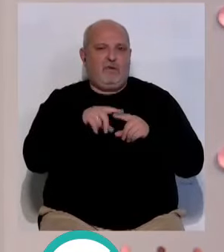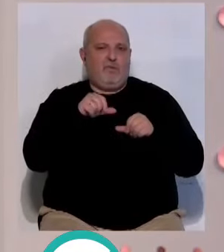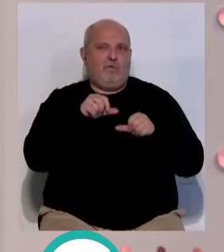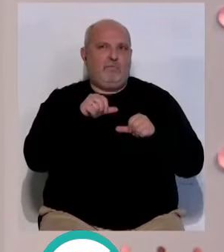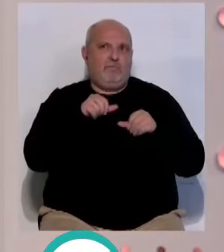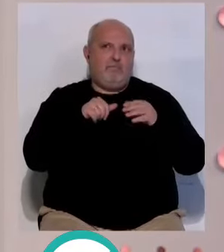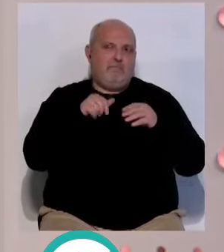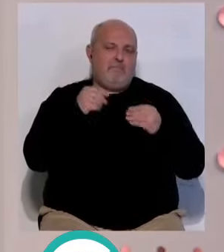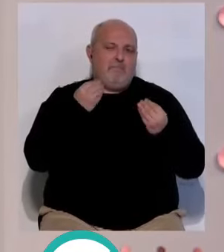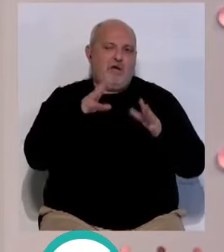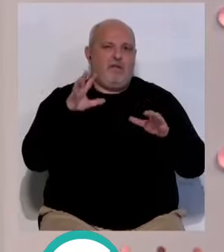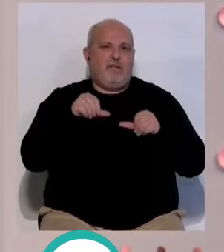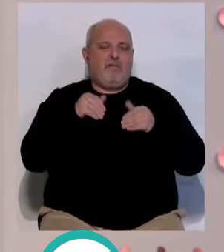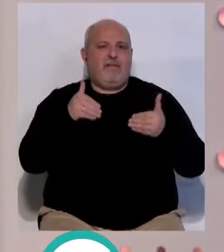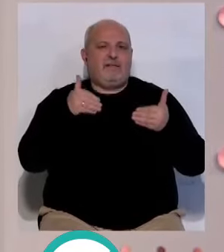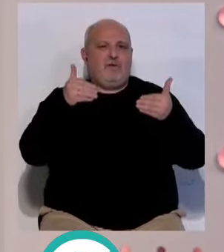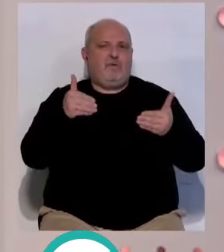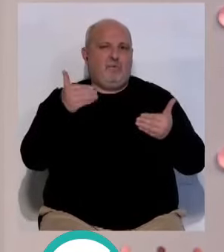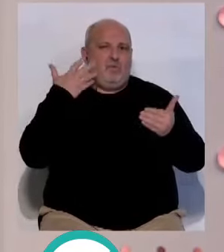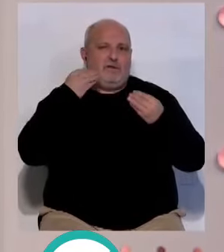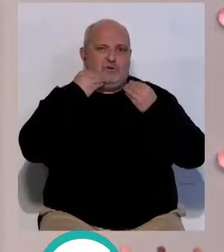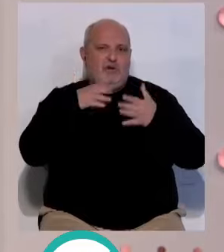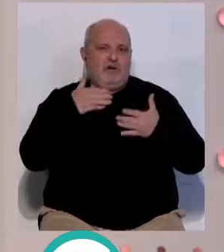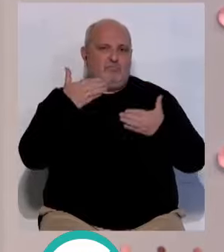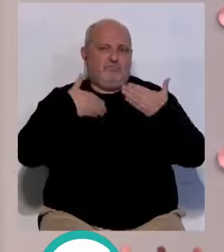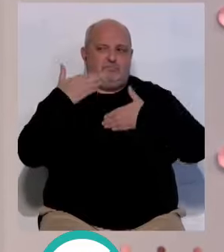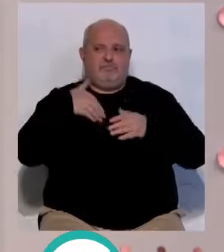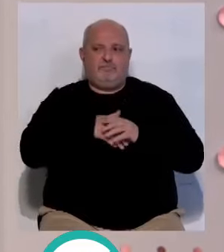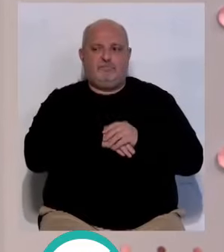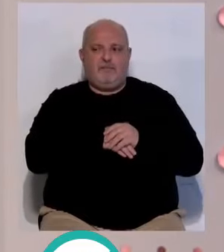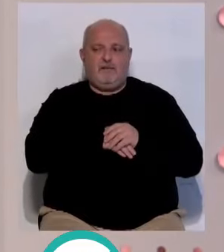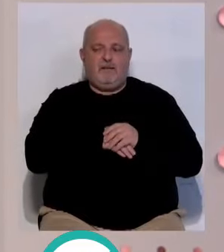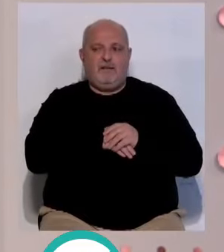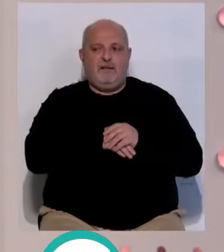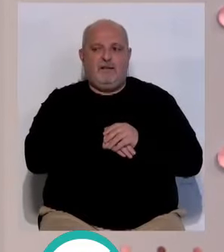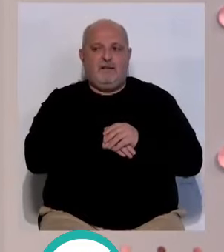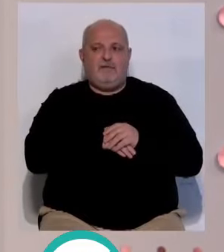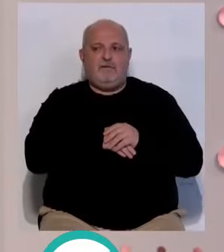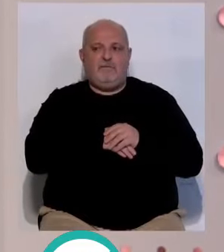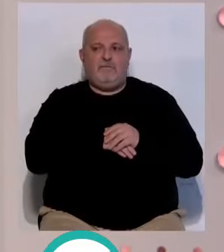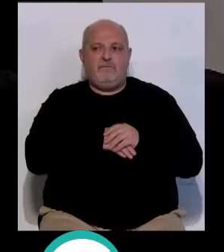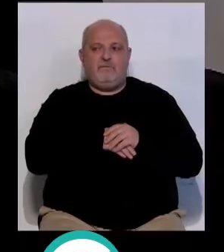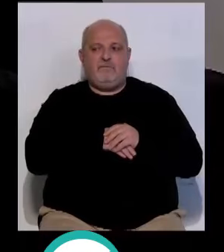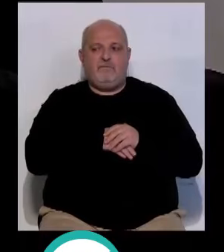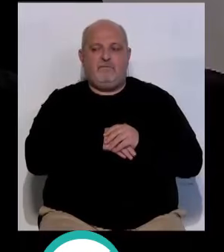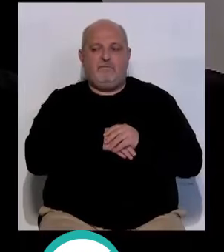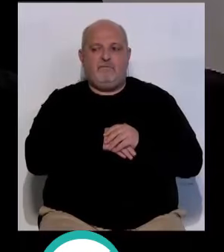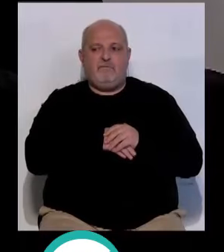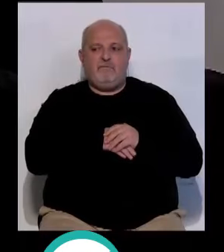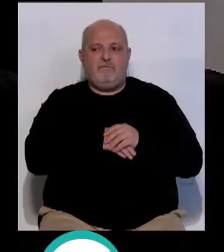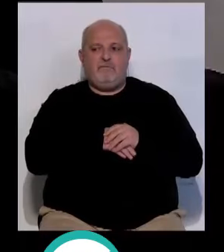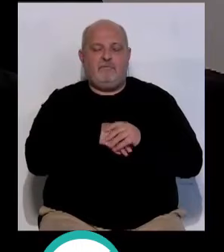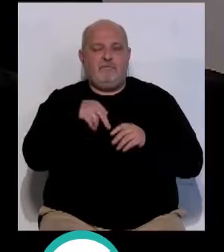mejores delanteros que ha tenido elcad en el siglo por lo menos eh negreto tenía que haber